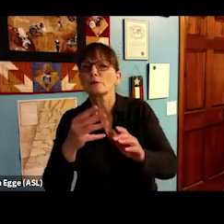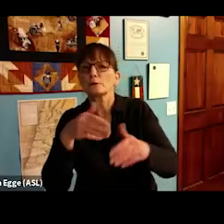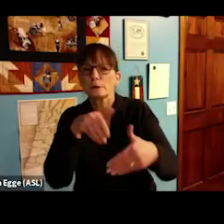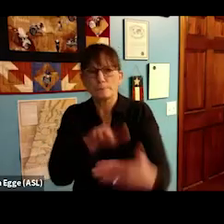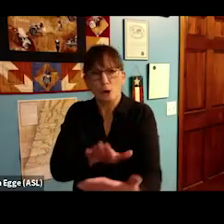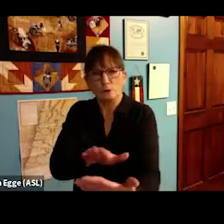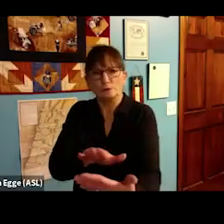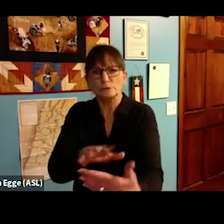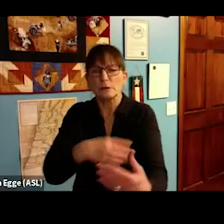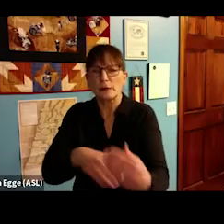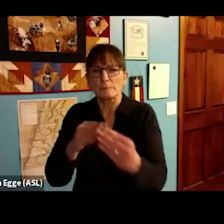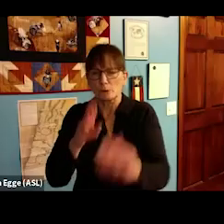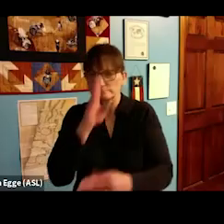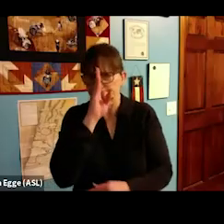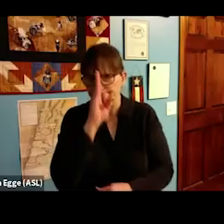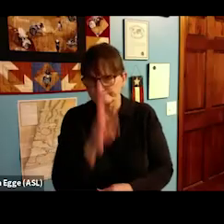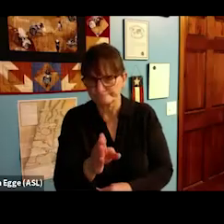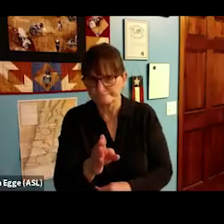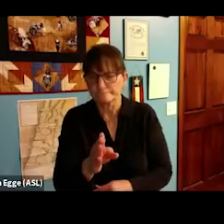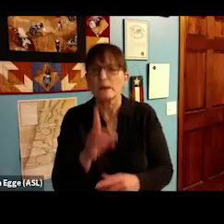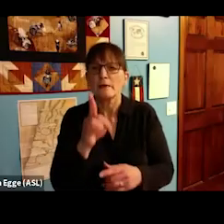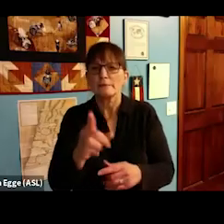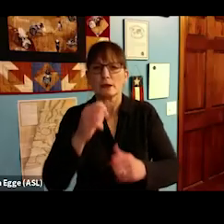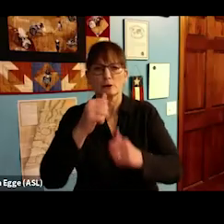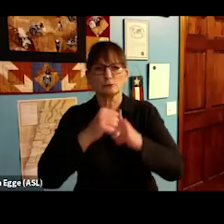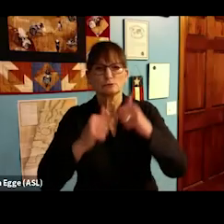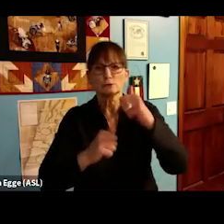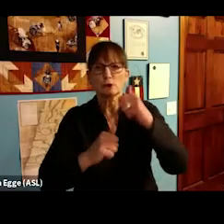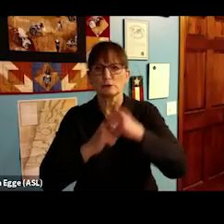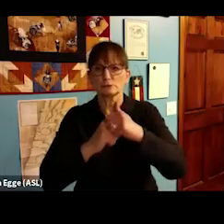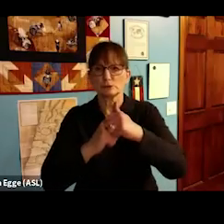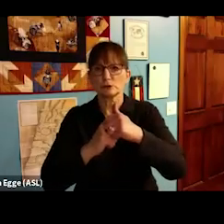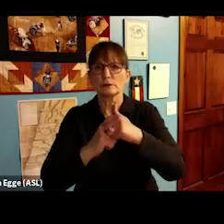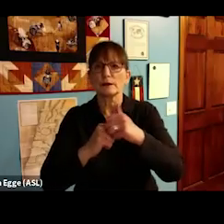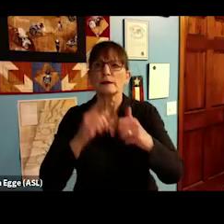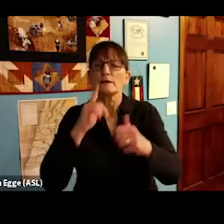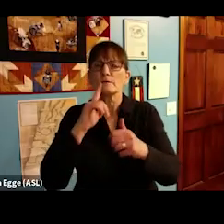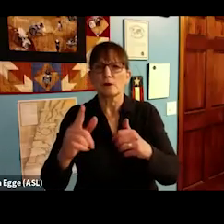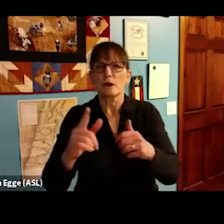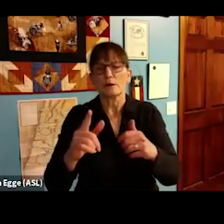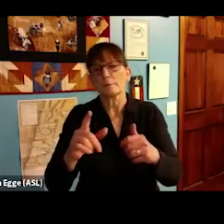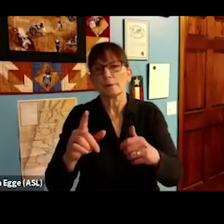para todos los representantes. Deberían haber visto estas comunicaciones del TA Center.